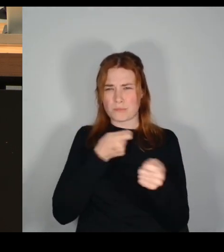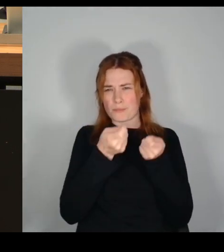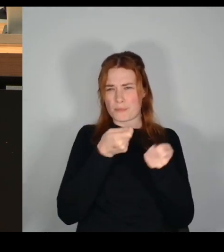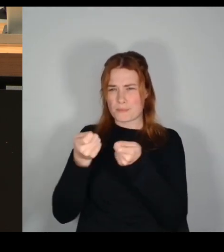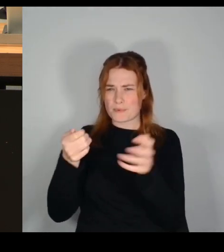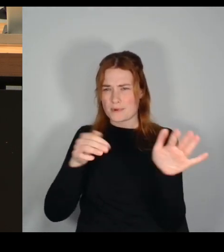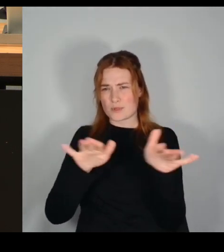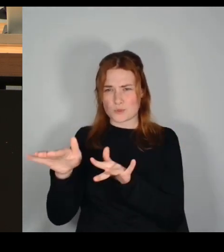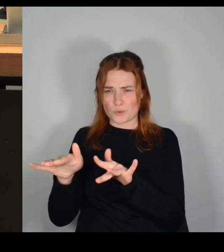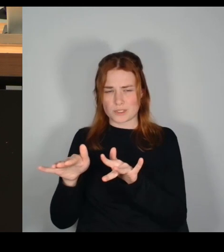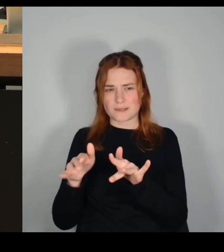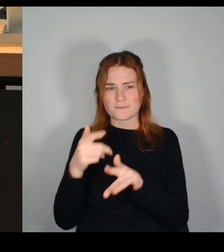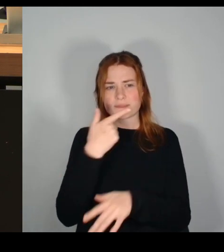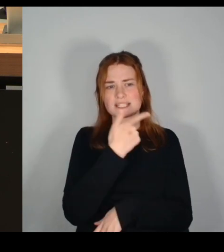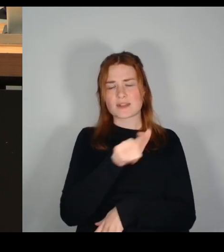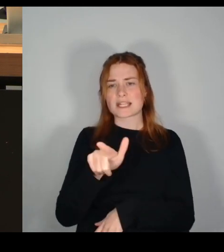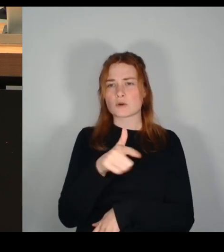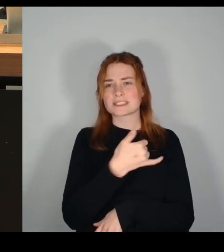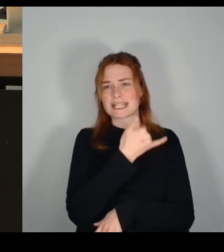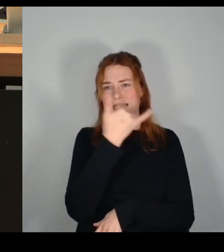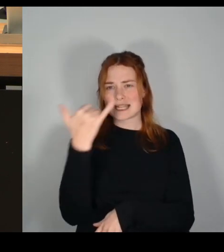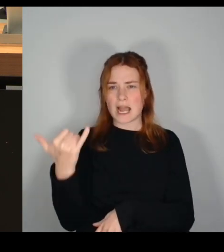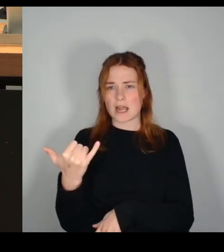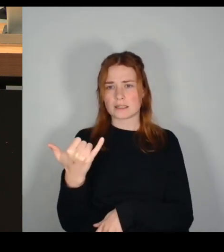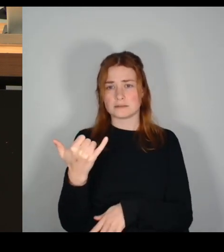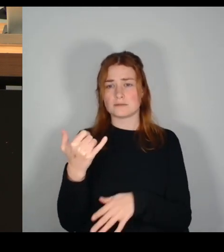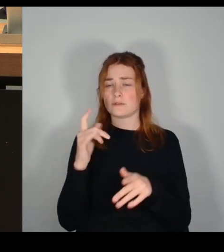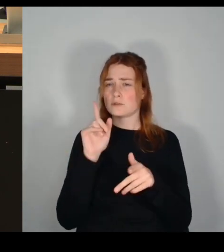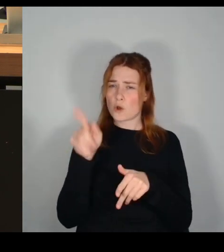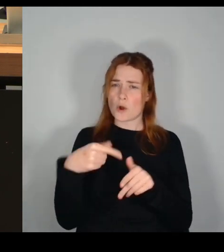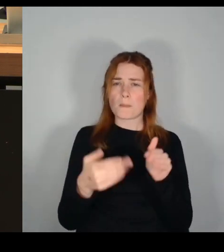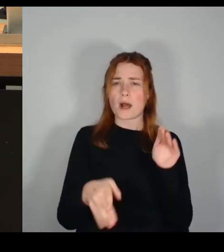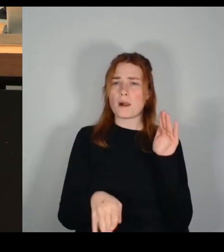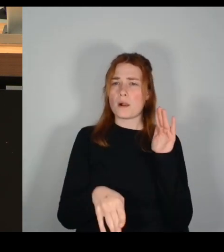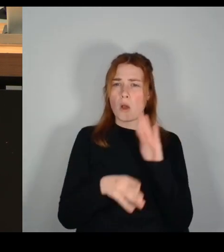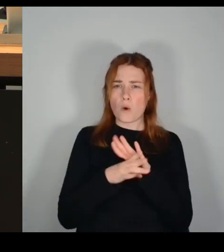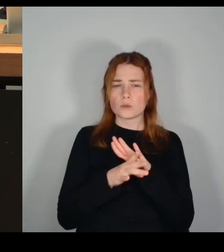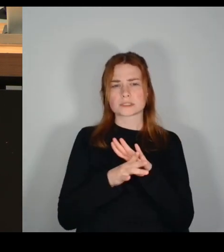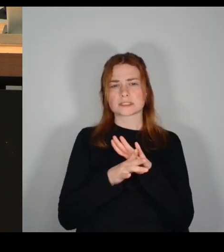fundamentalistischer Islamisten geworden und mussten um ihr Leben fürchten.